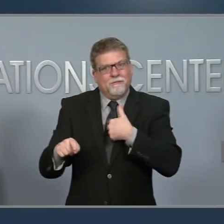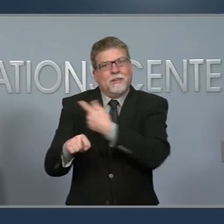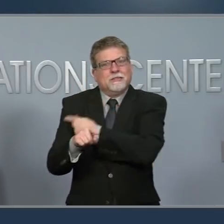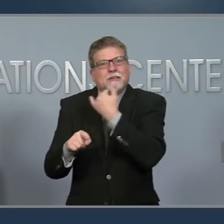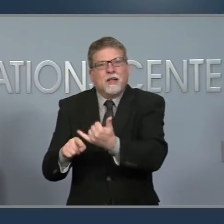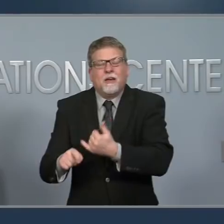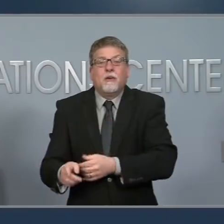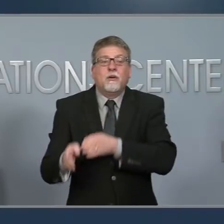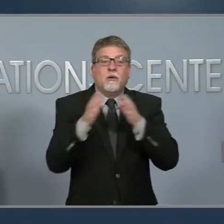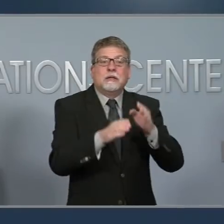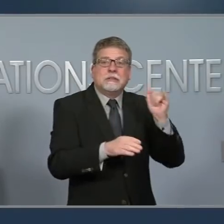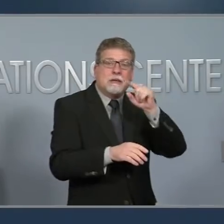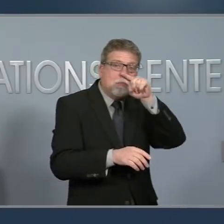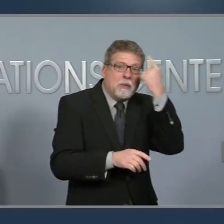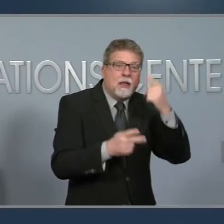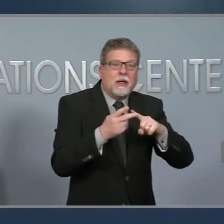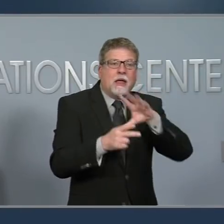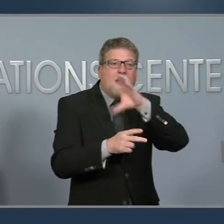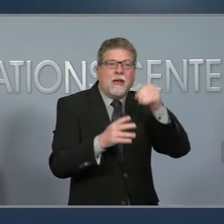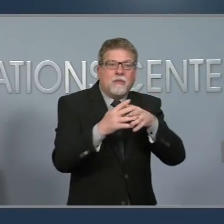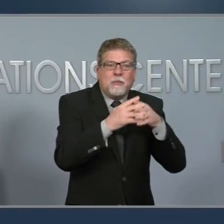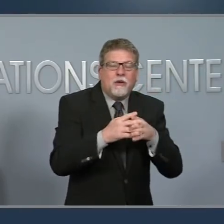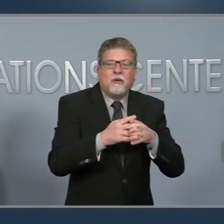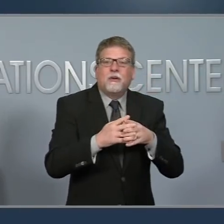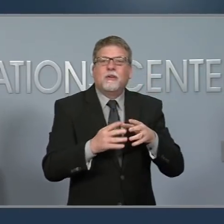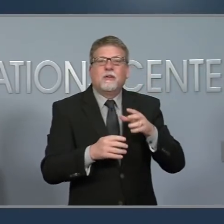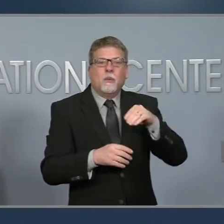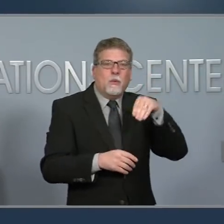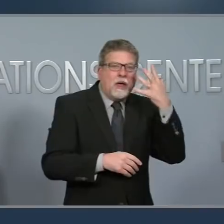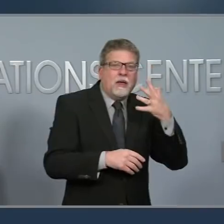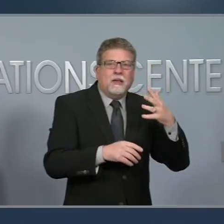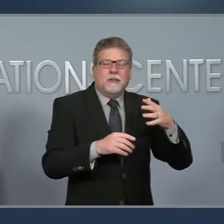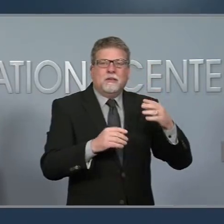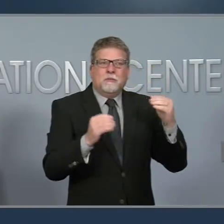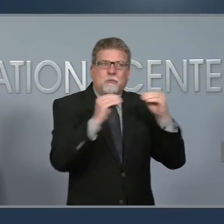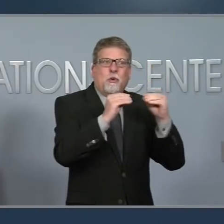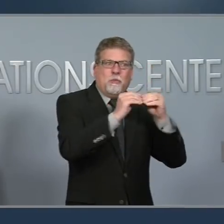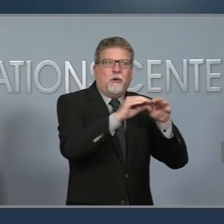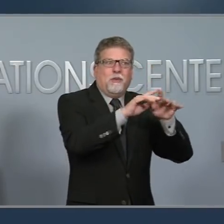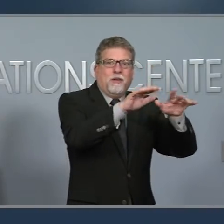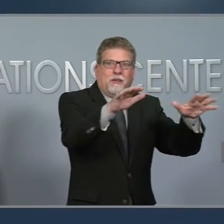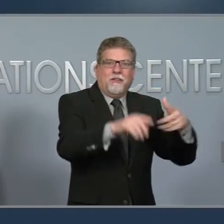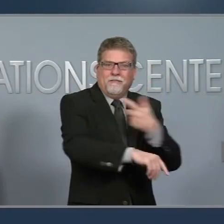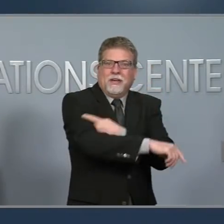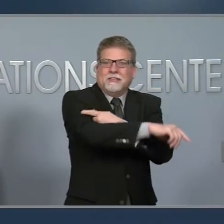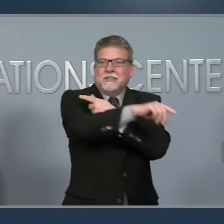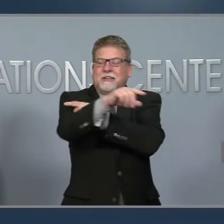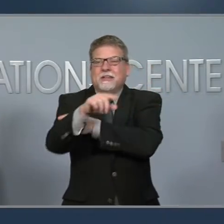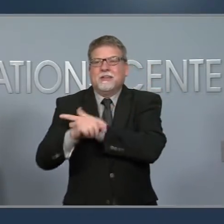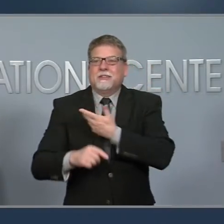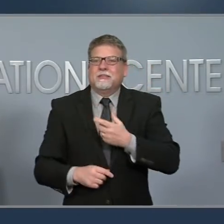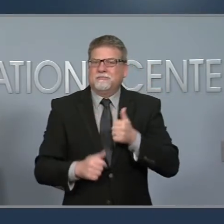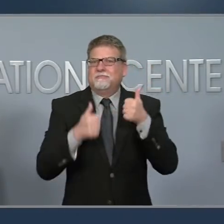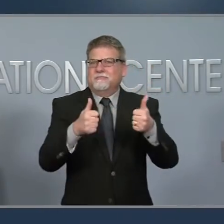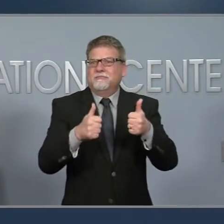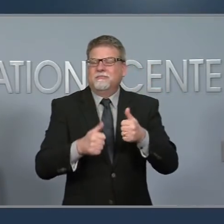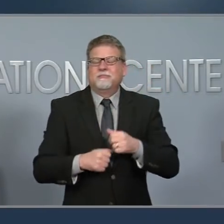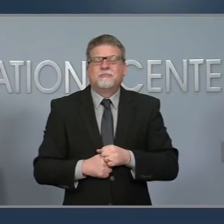lo menos una dosis que aquellos que no son hispanos. También hemos reducido la disparidad entre